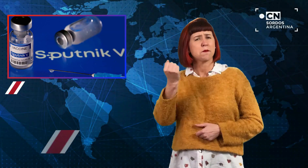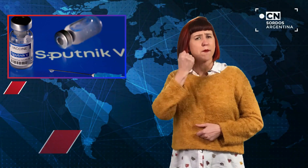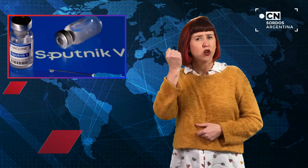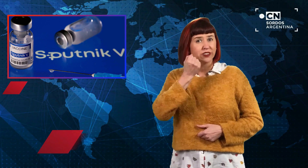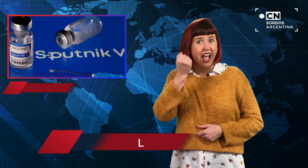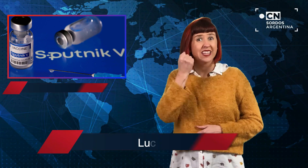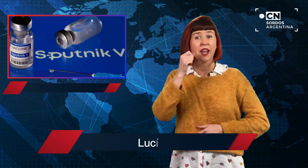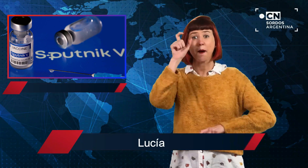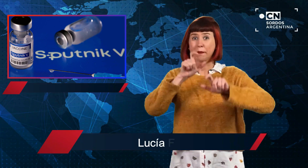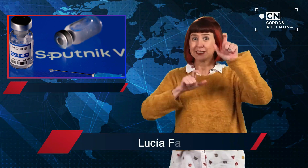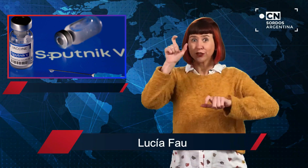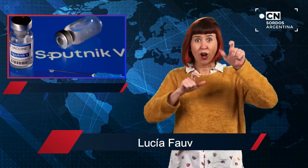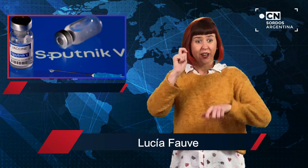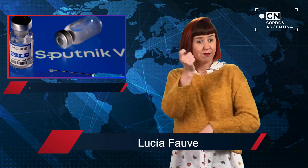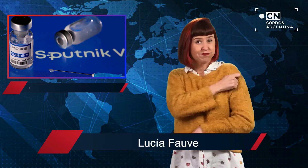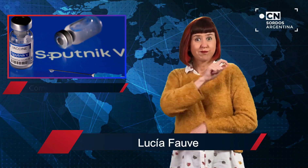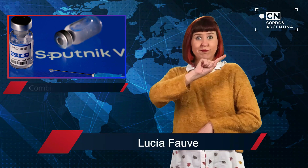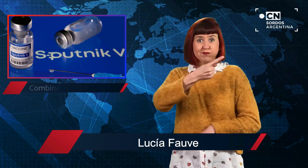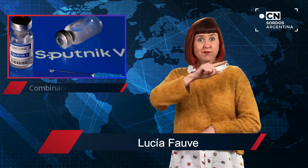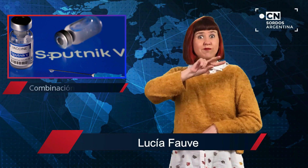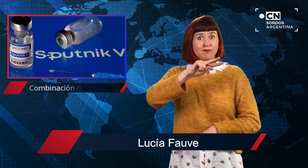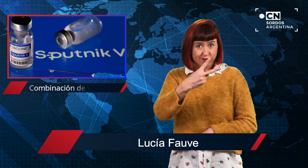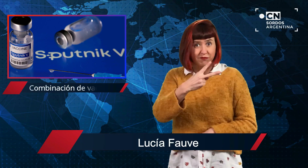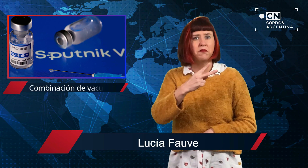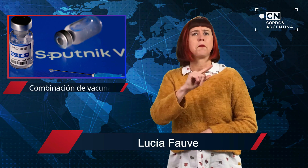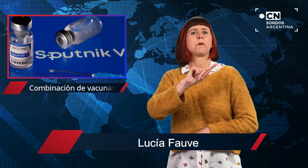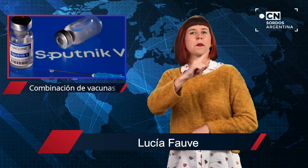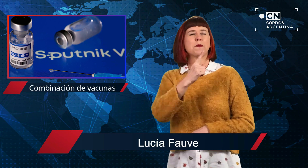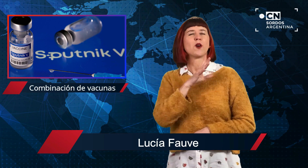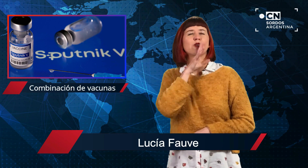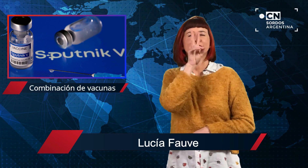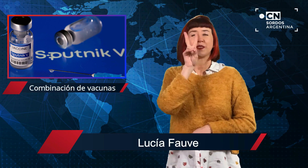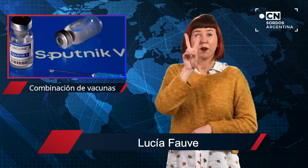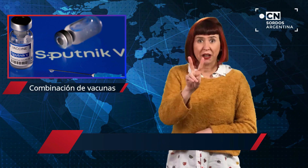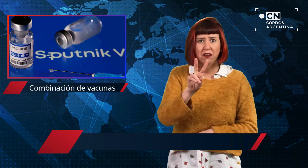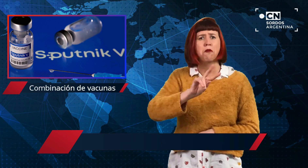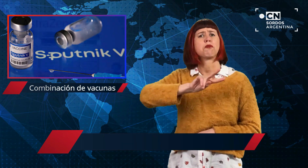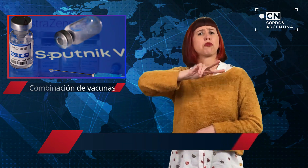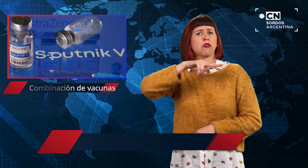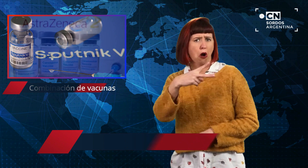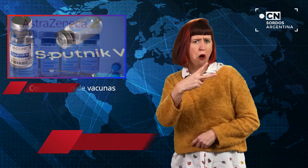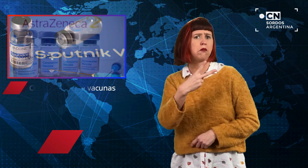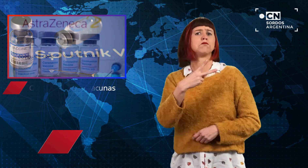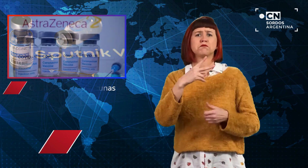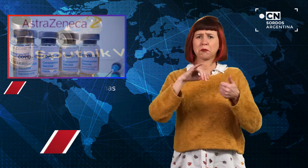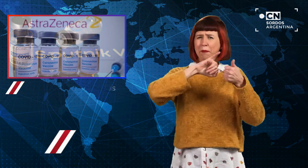A raíz de la evidencia científica, las personas pueden desde esta semana elegir entre esperar la segunda dosis de la vacuna Sputnik V o combinar